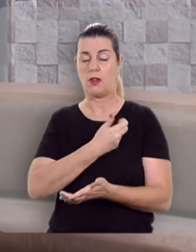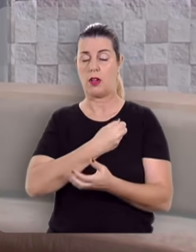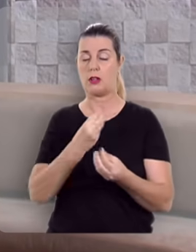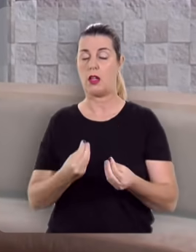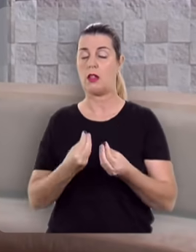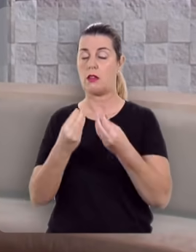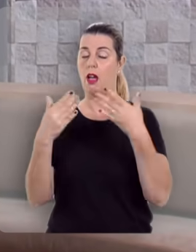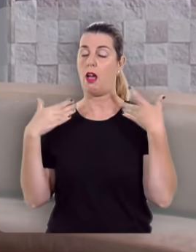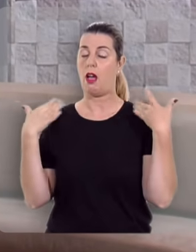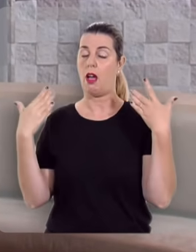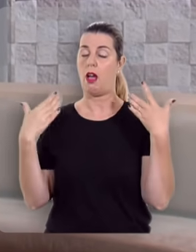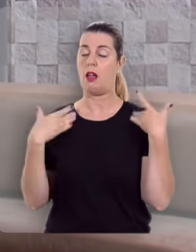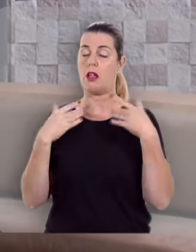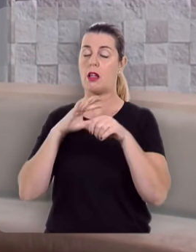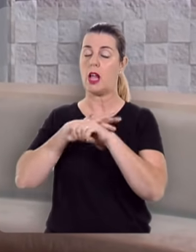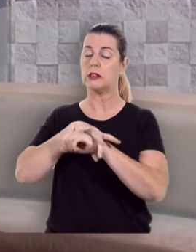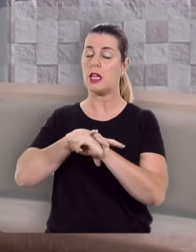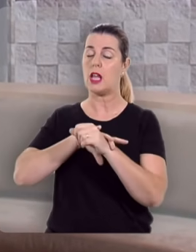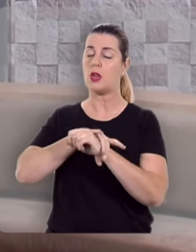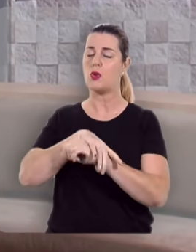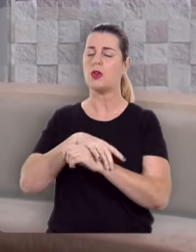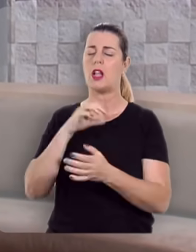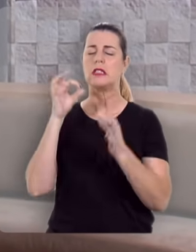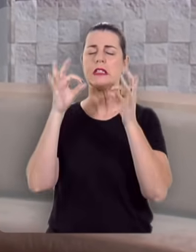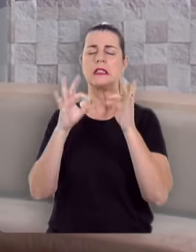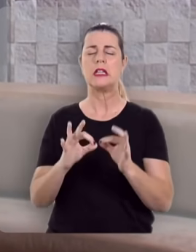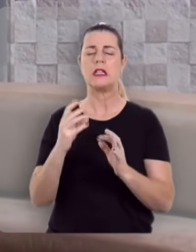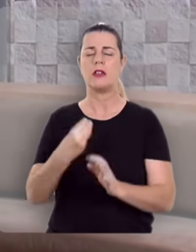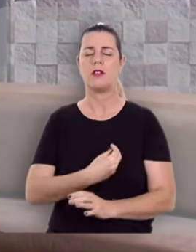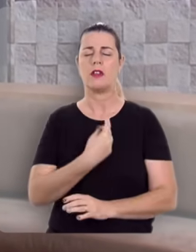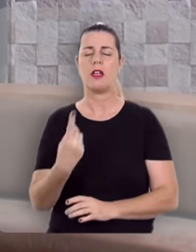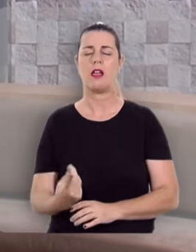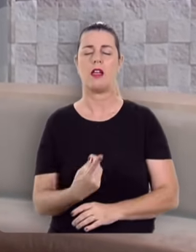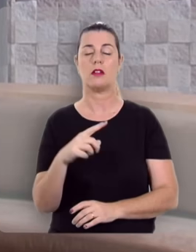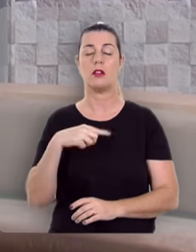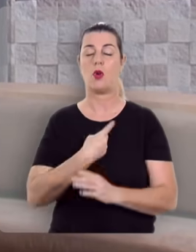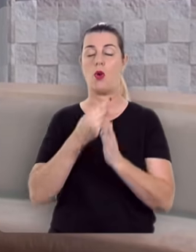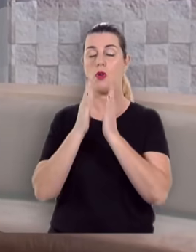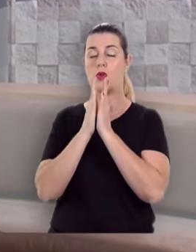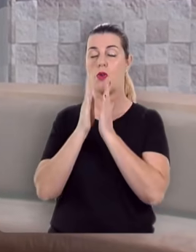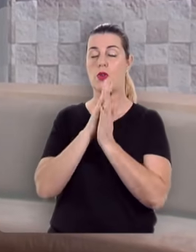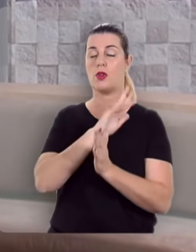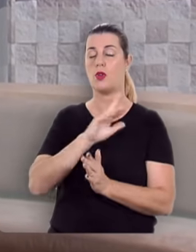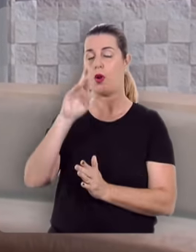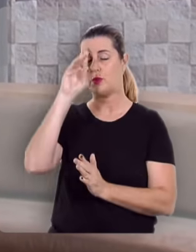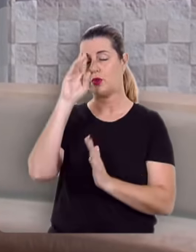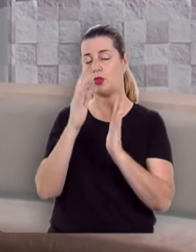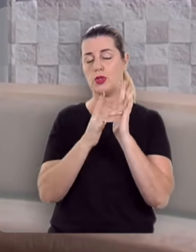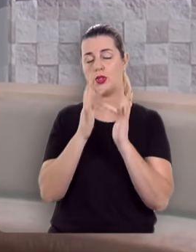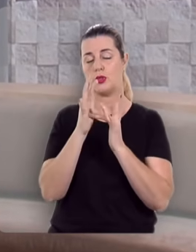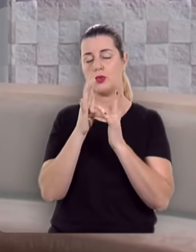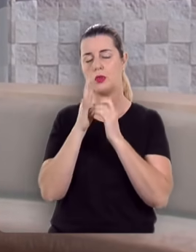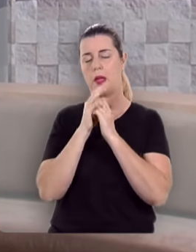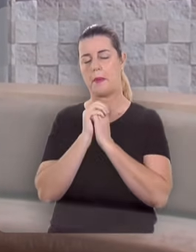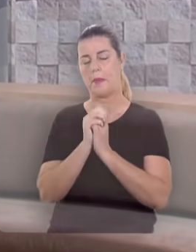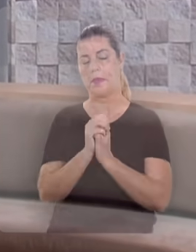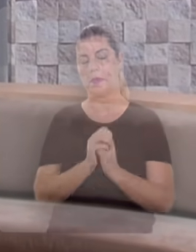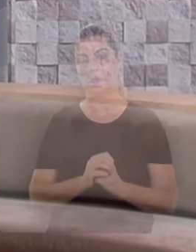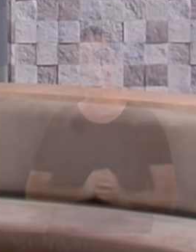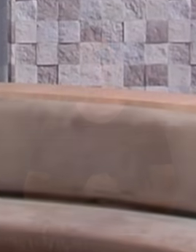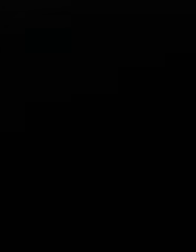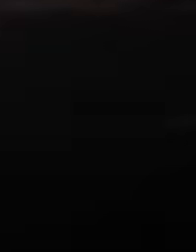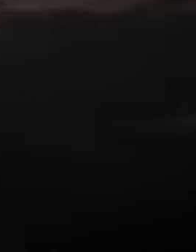eles alegria a segurança EA certeza da vida eterna assim eu oro em nome de Jesus e amém